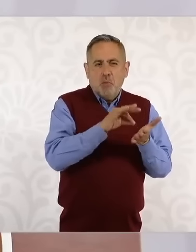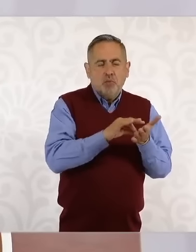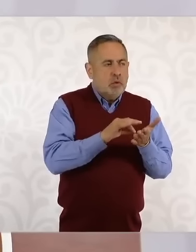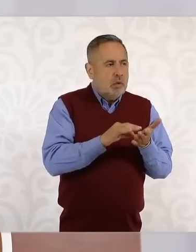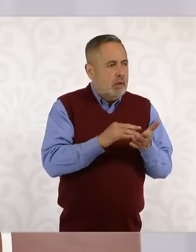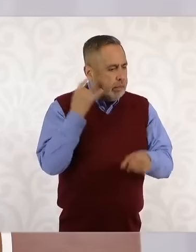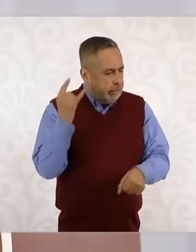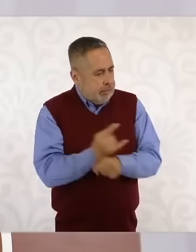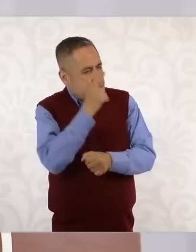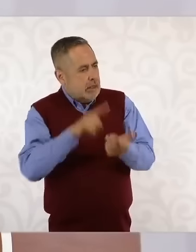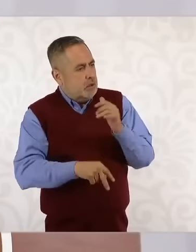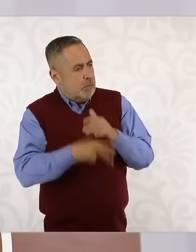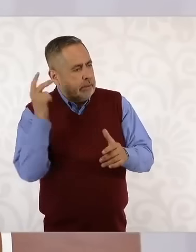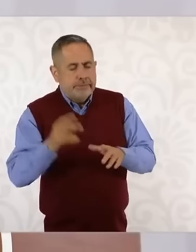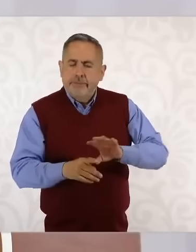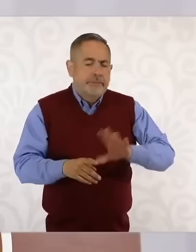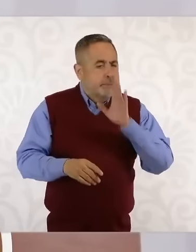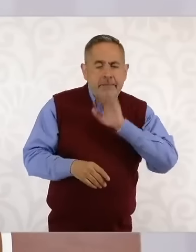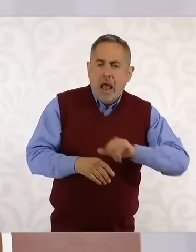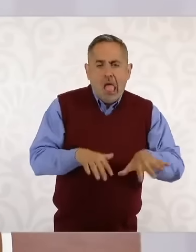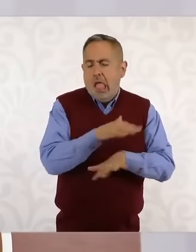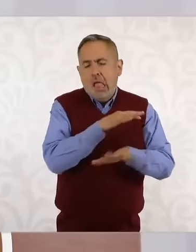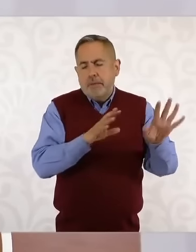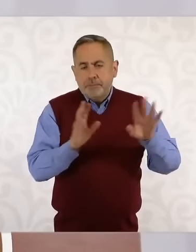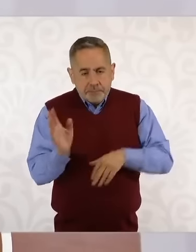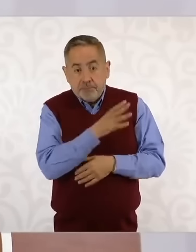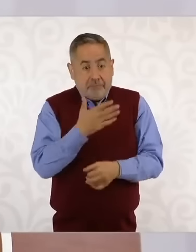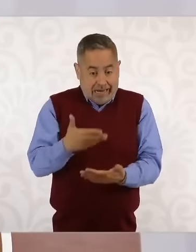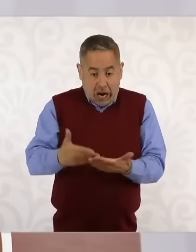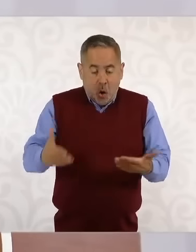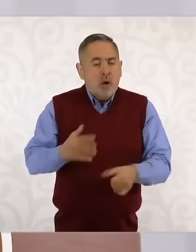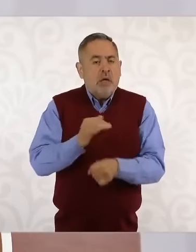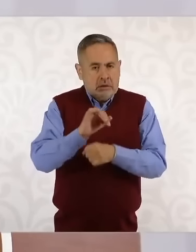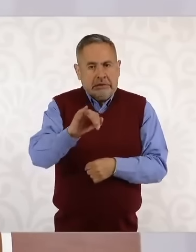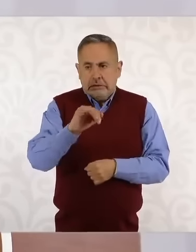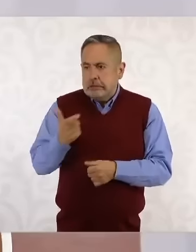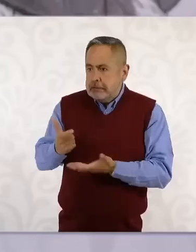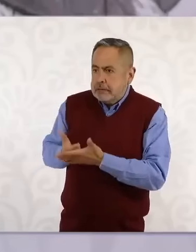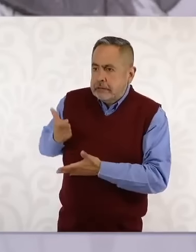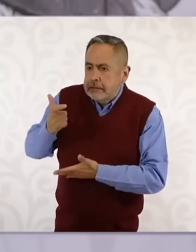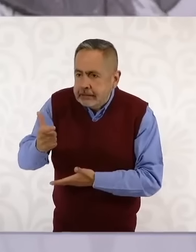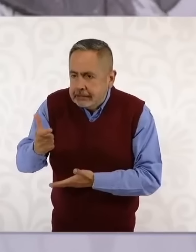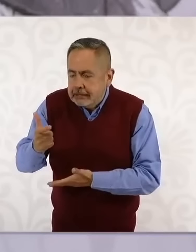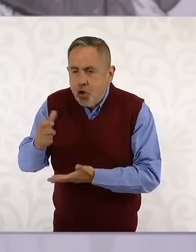puede haber inversión mixta, sobre todo cuando no hay recursos suficientes, pues que durante